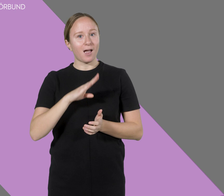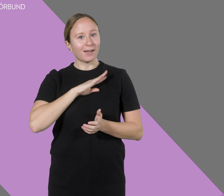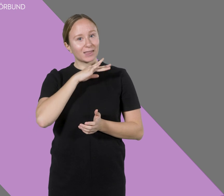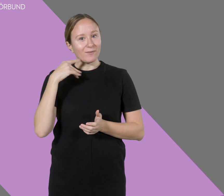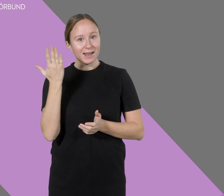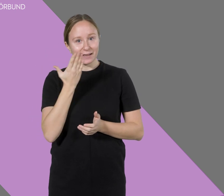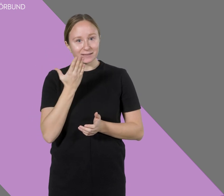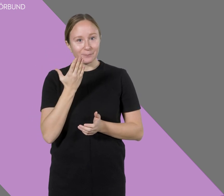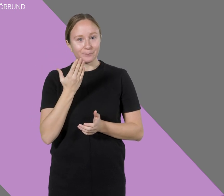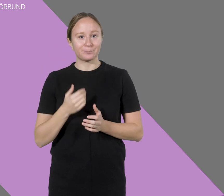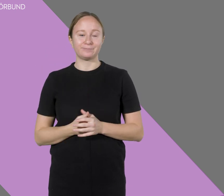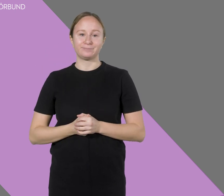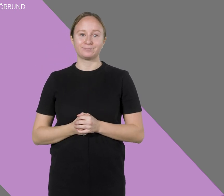Trevlig läsning!